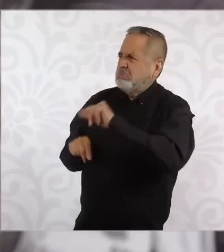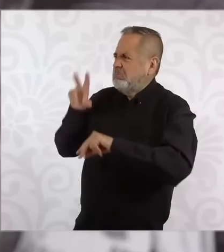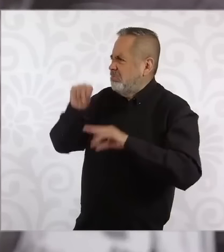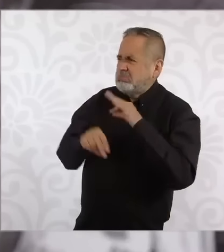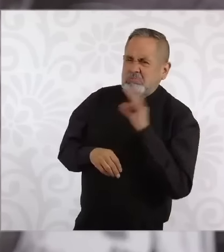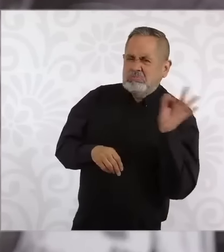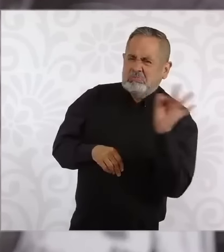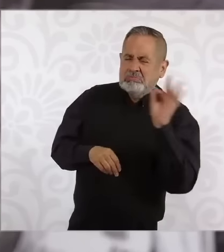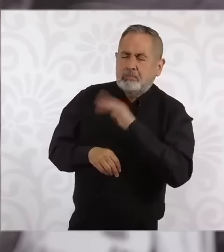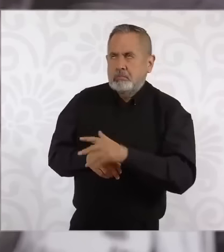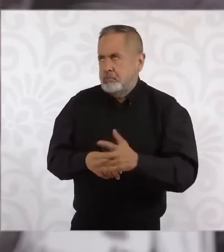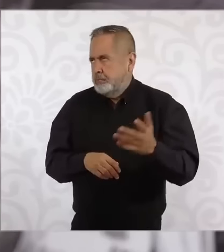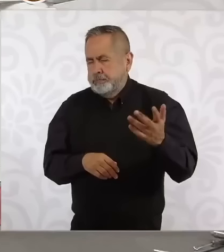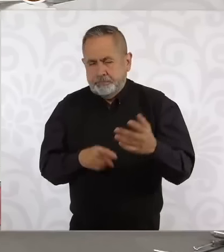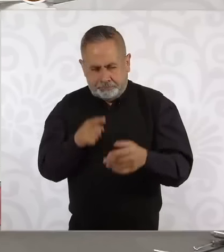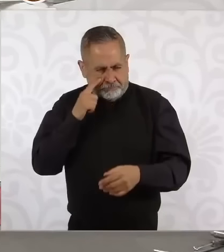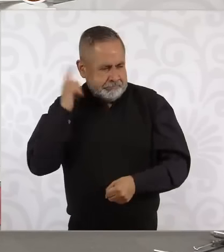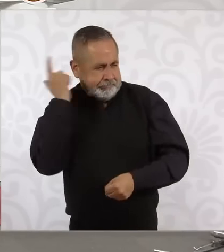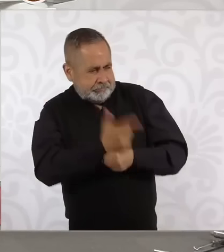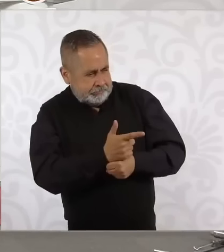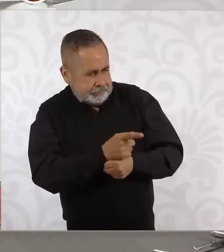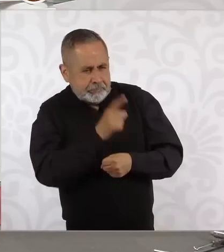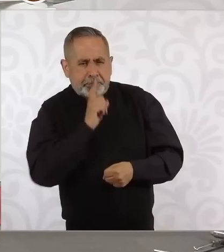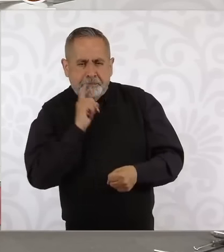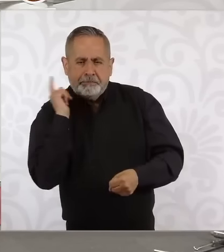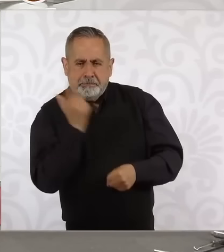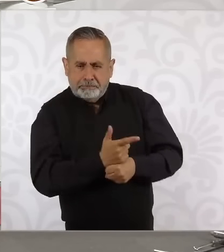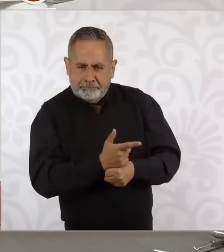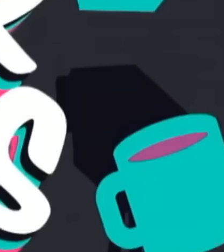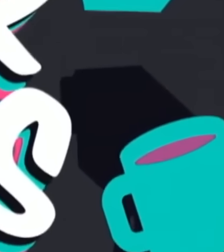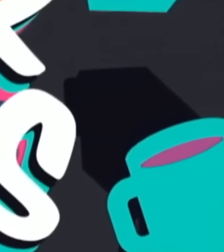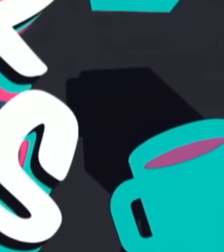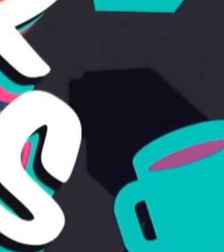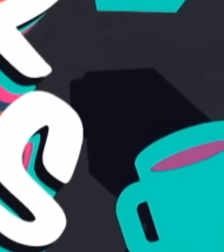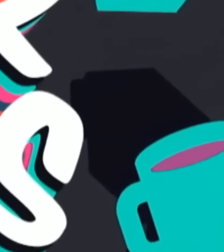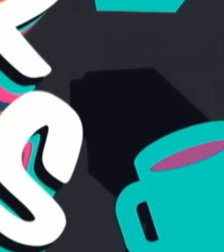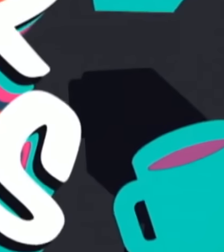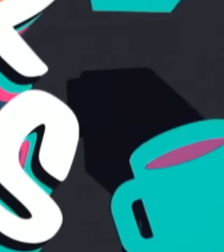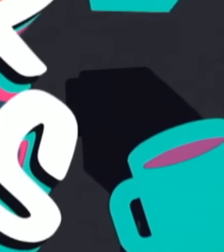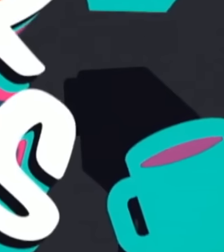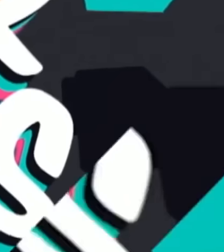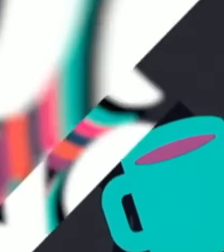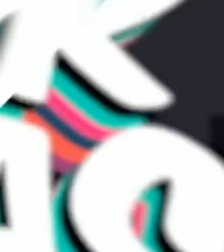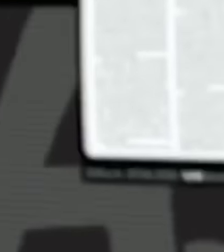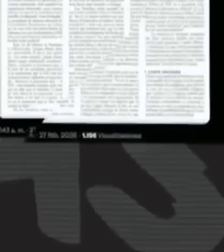Veamos el video del detector de mentiras de esta semana. La supuesta censura de las redes sociales